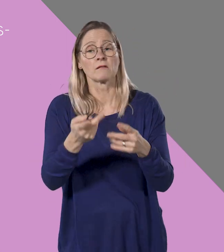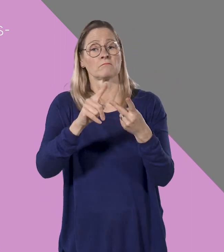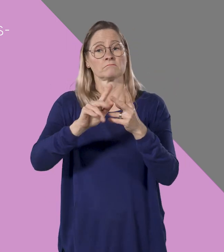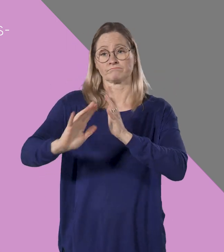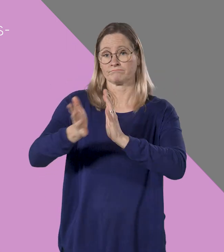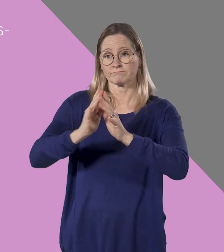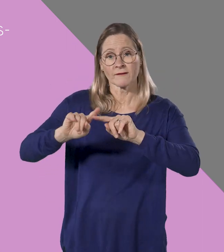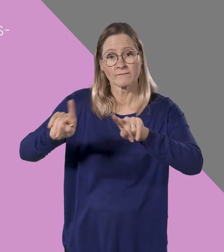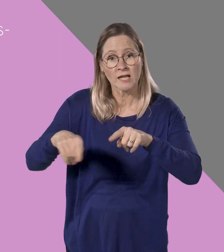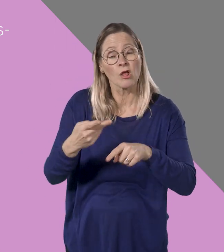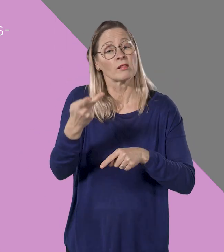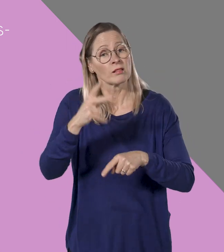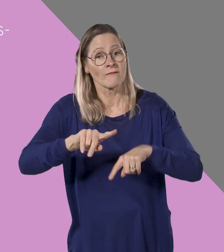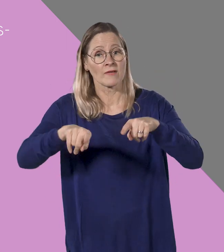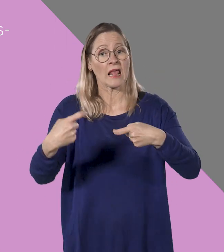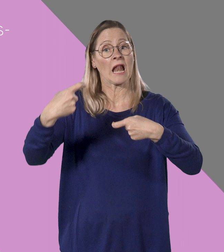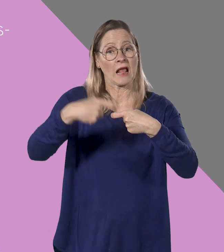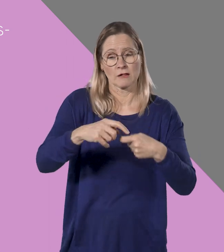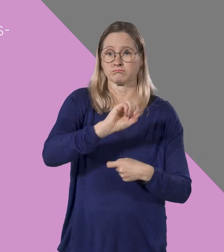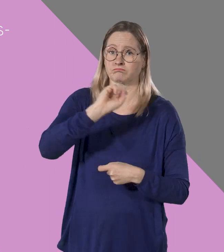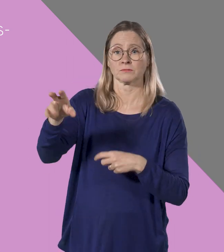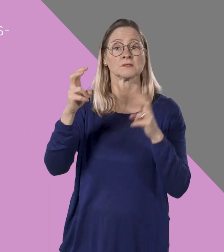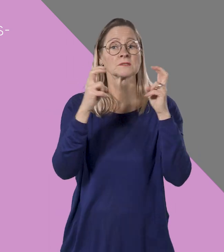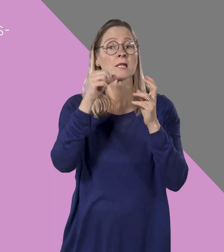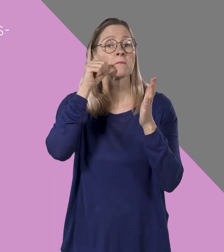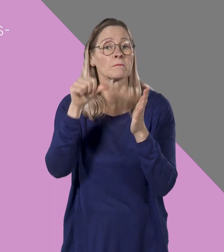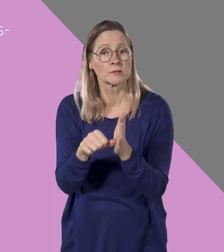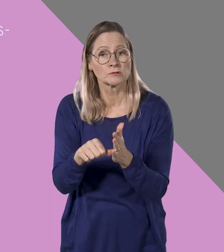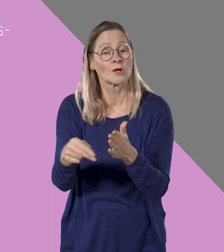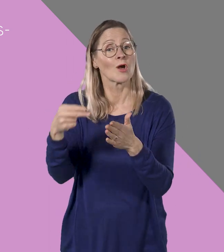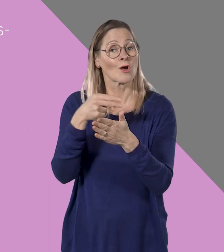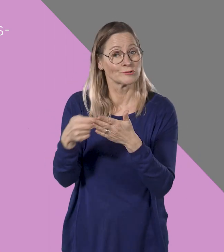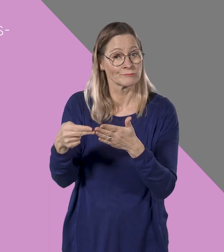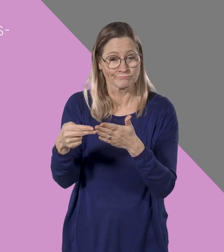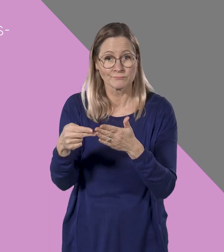viitotun videon tai videolinkin sähköpostilla osoitteeseen -